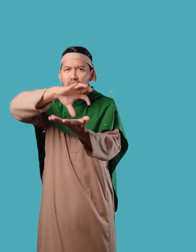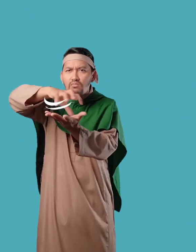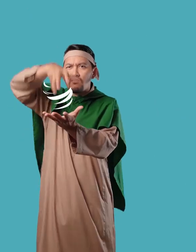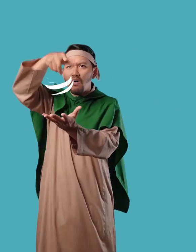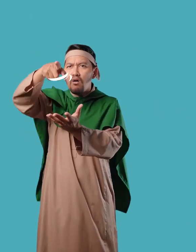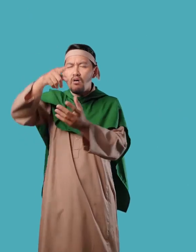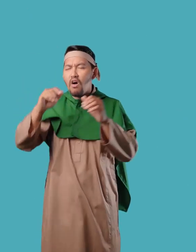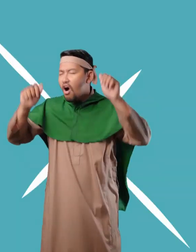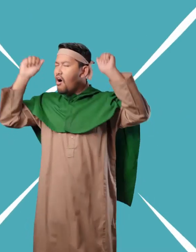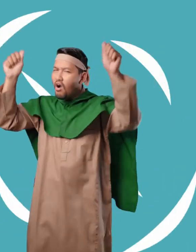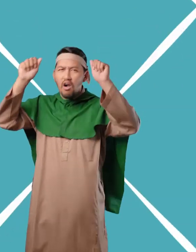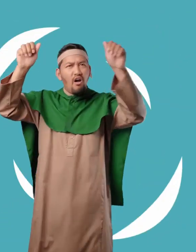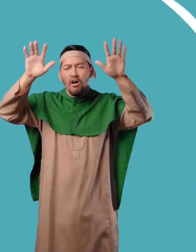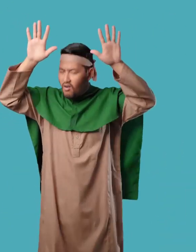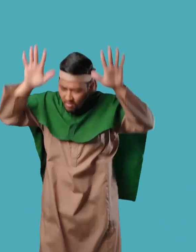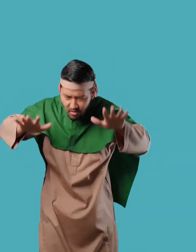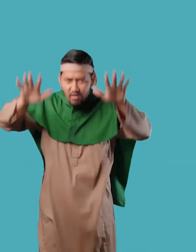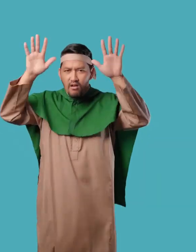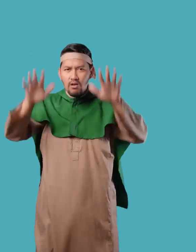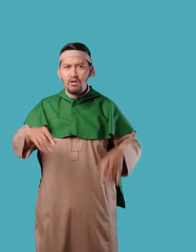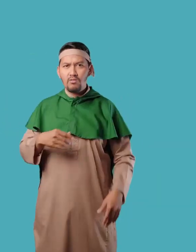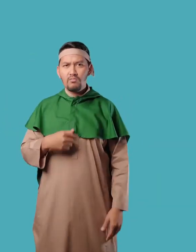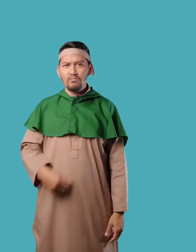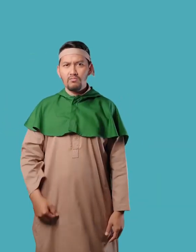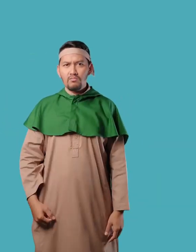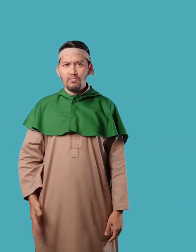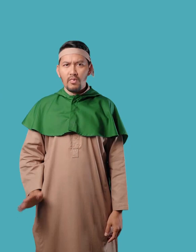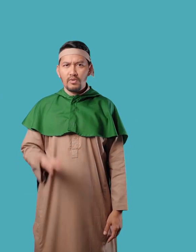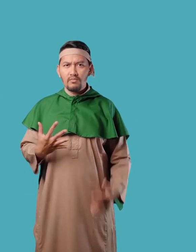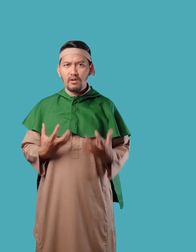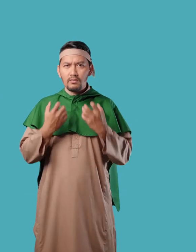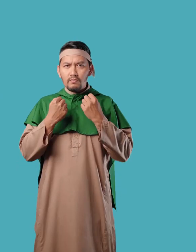Mereka pergi bersama-sama ke luar kota dan berkemah selama beberapa hari.